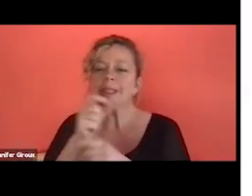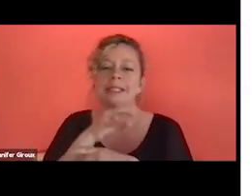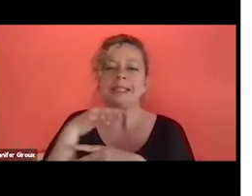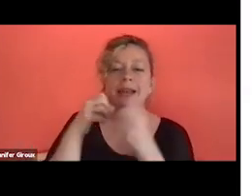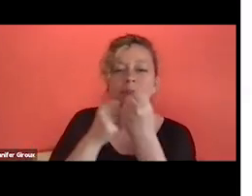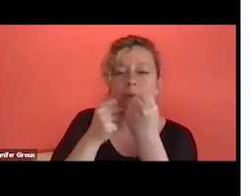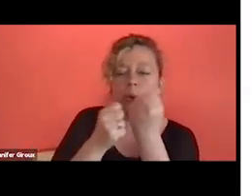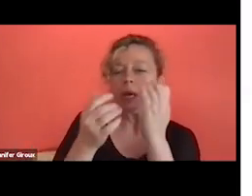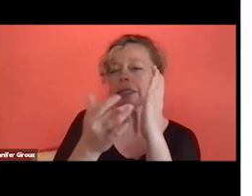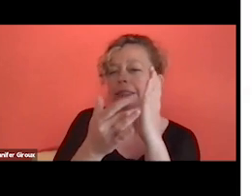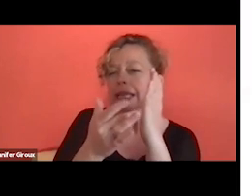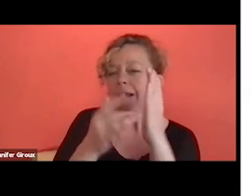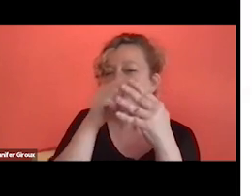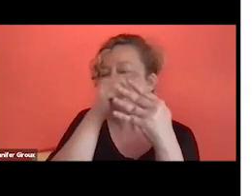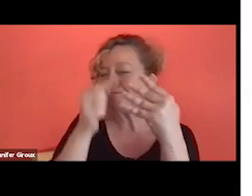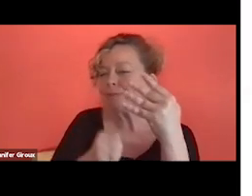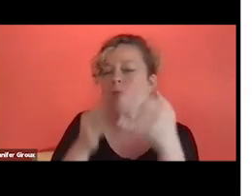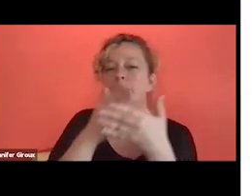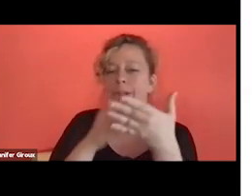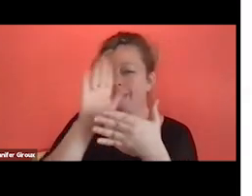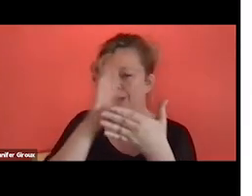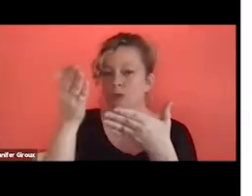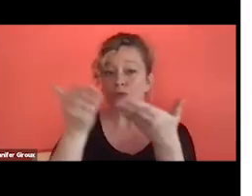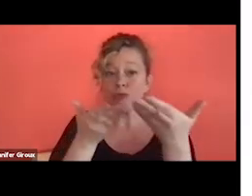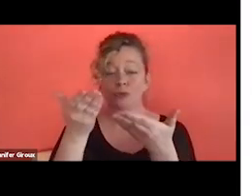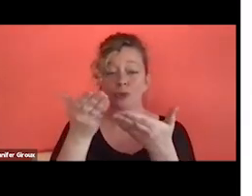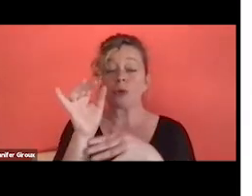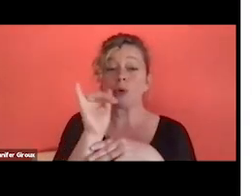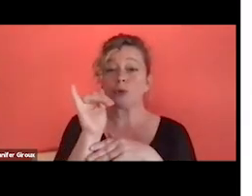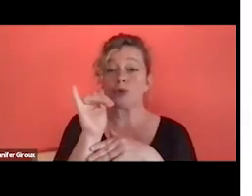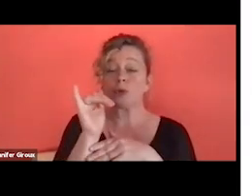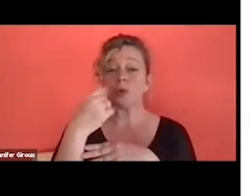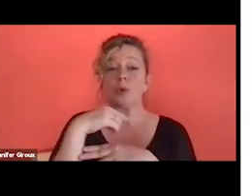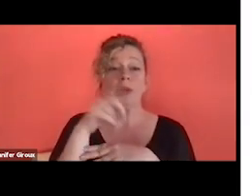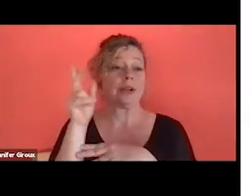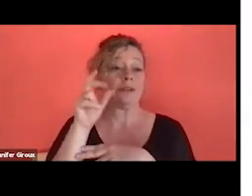como parte de sus servicios. Y luego, como mencioné, vamos a escuchar a Laura Leone